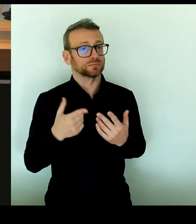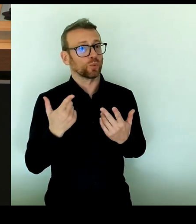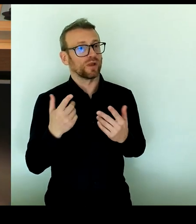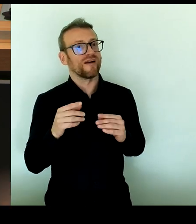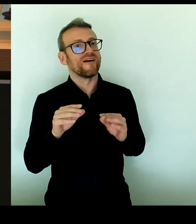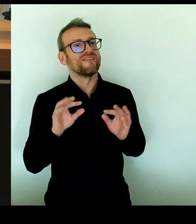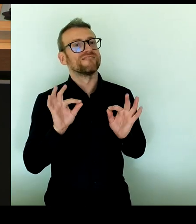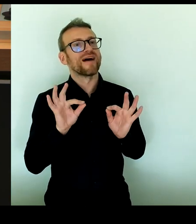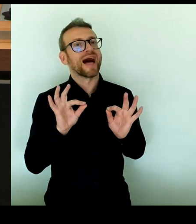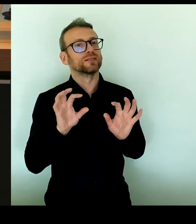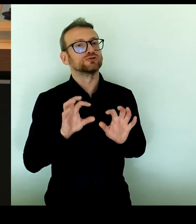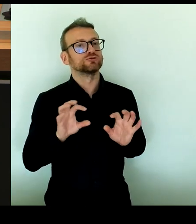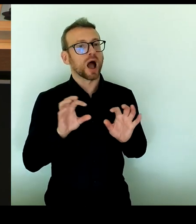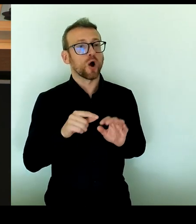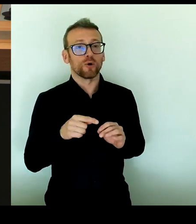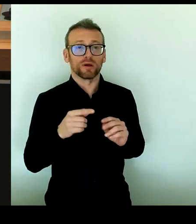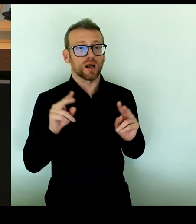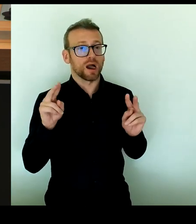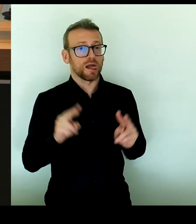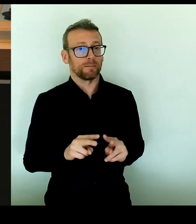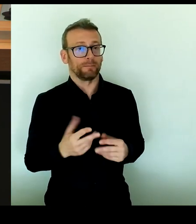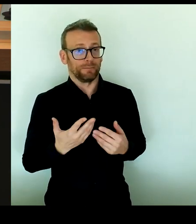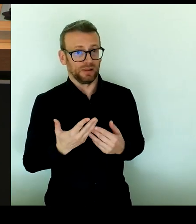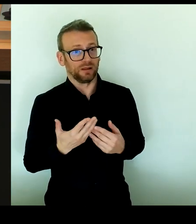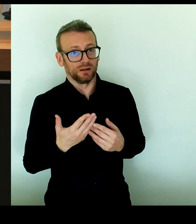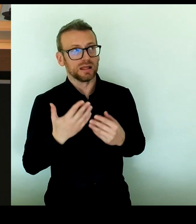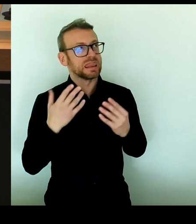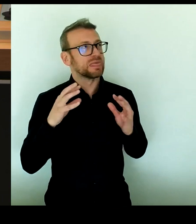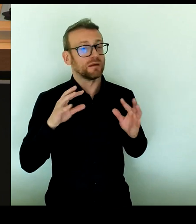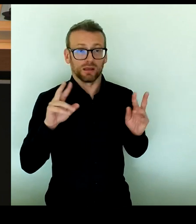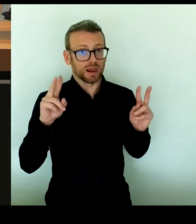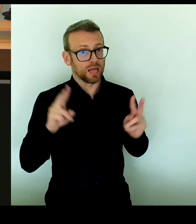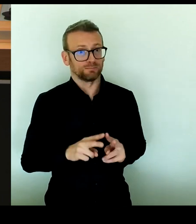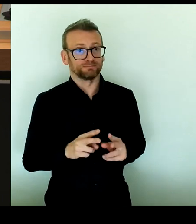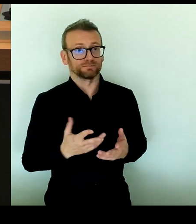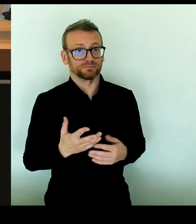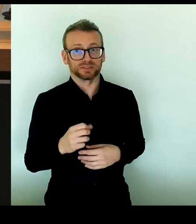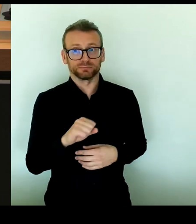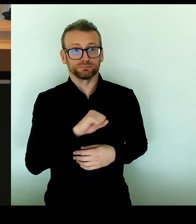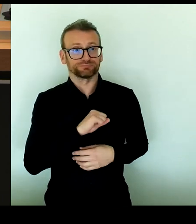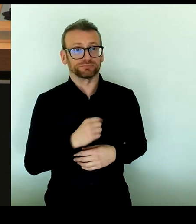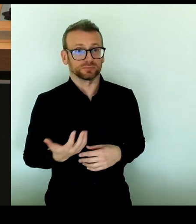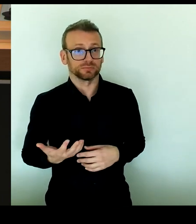Für solche Debatten ist die AfD nicht zu haben. Dieses Kleingartenflächen-